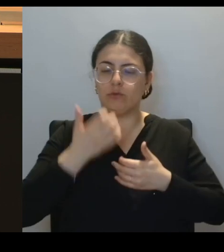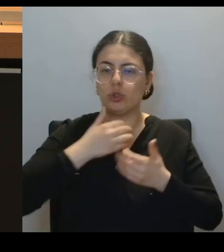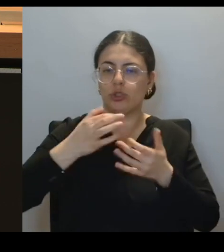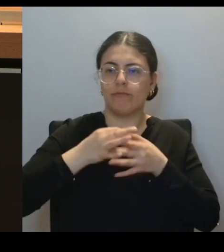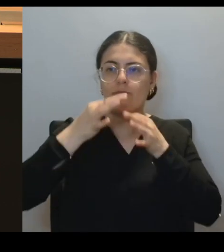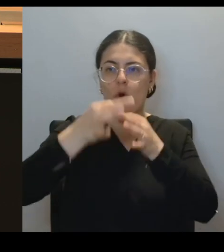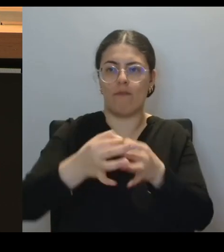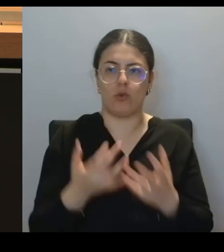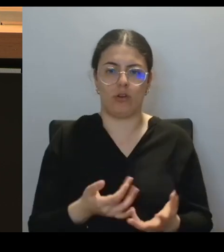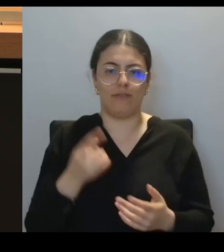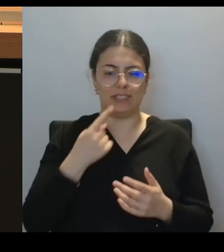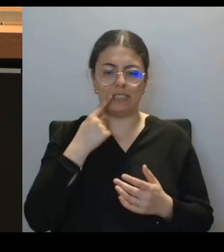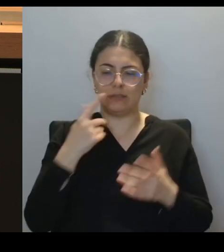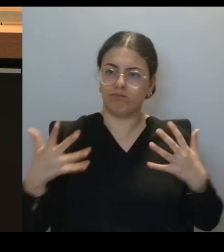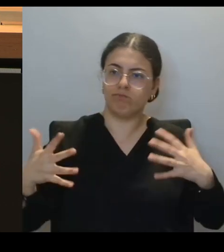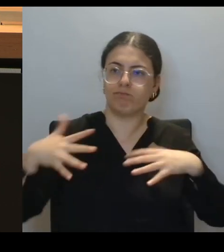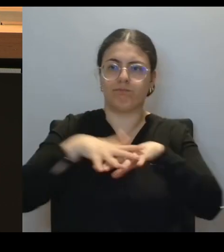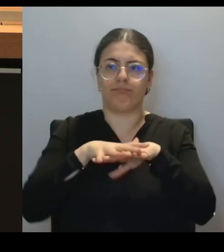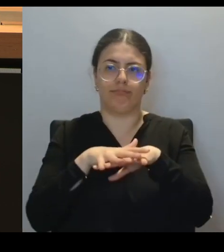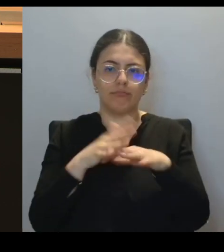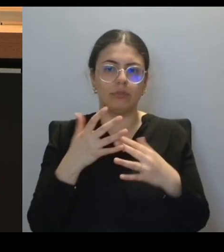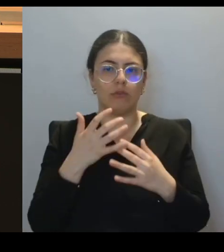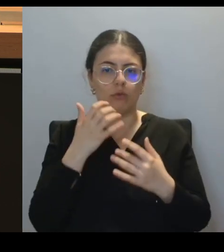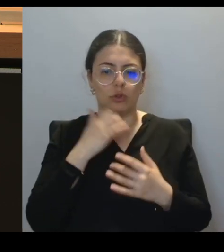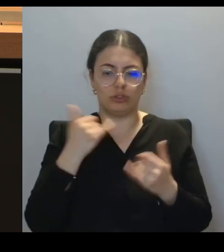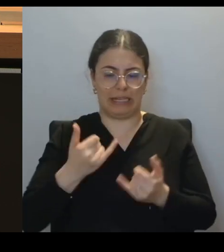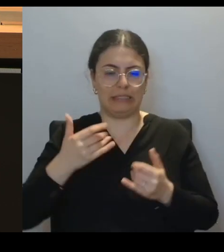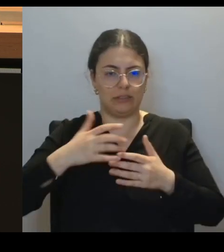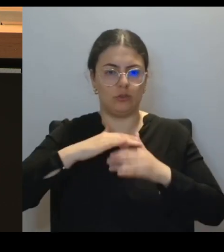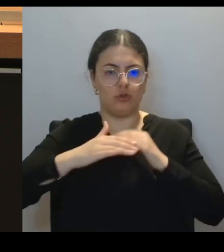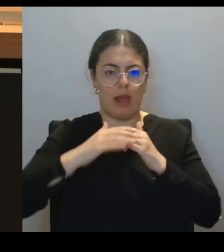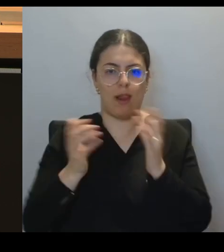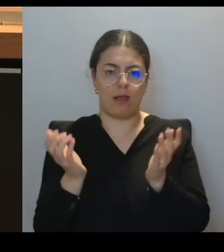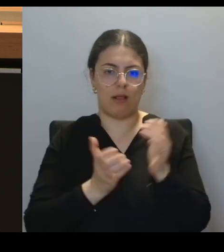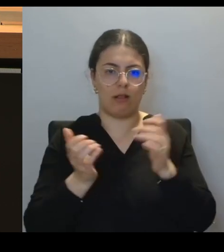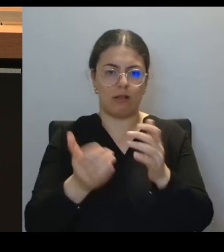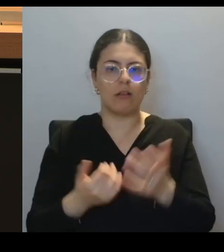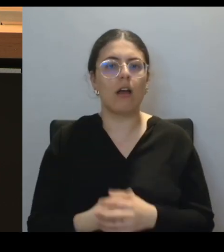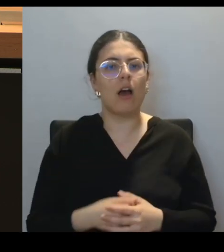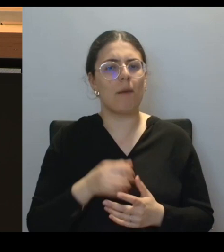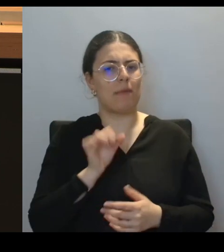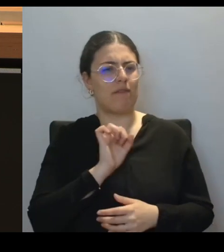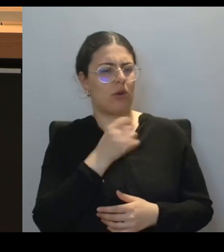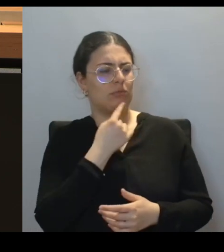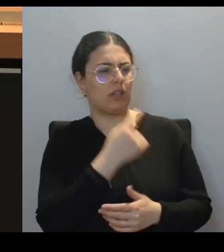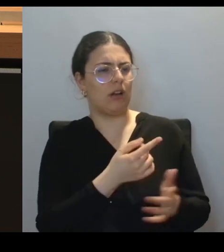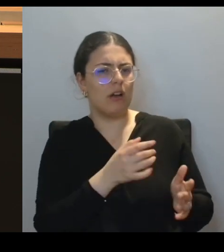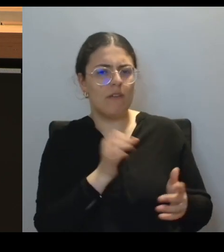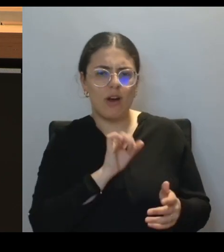Dann fragt man sich Warum schreiben Sie eigentlich nicht zu diesen Punkten, die Sie sich ja in den Koalitions ins Koalitions